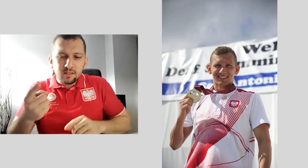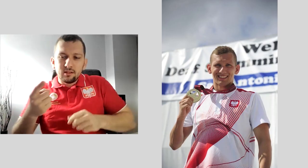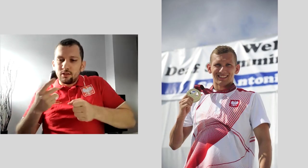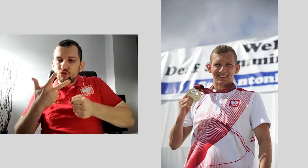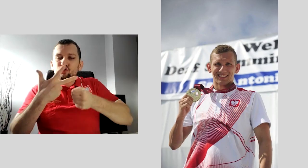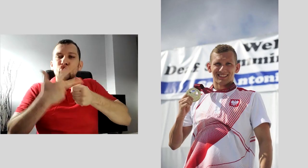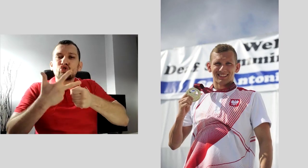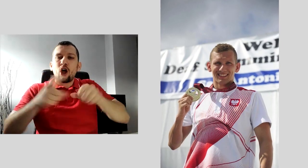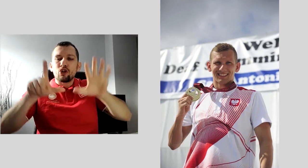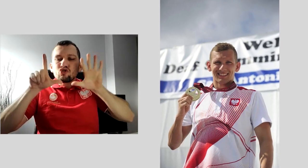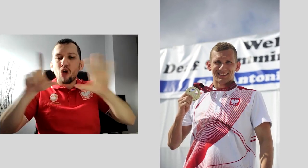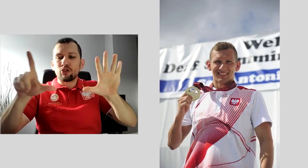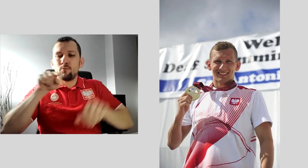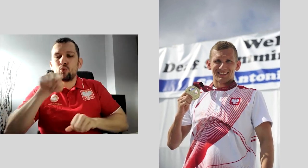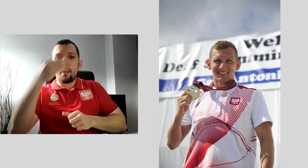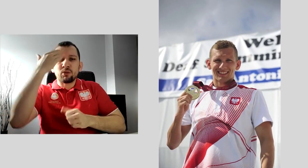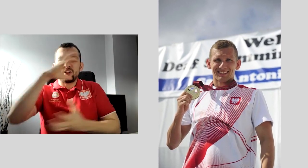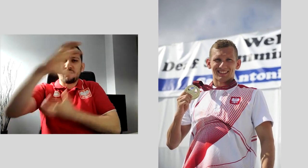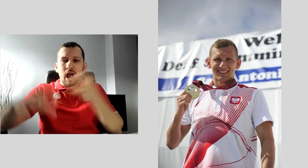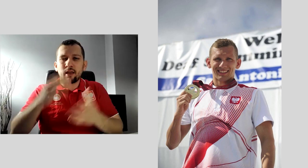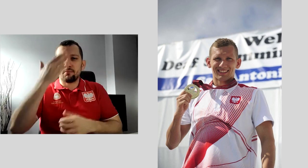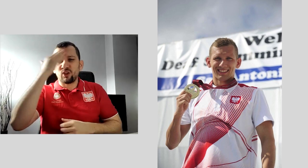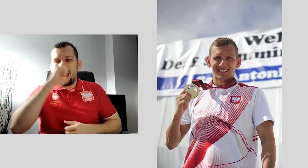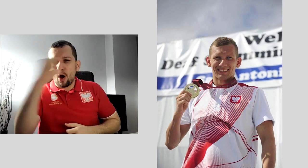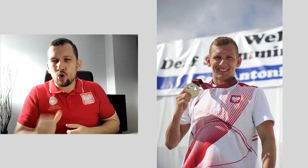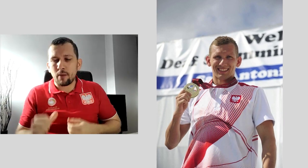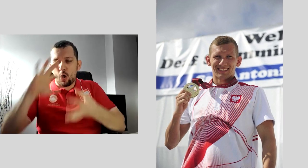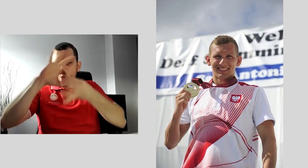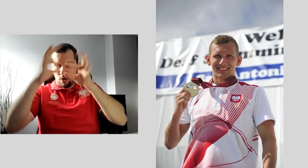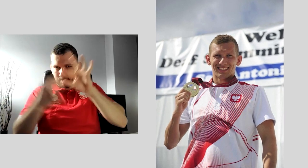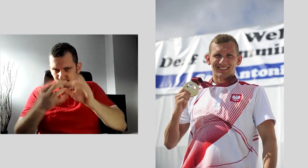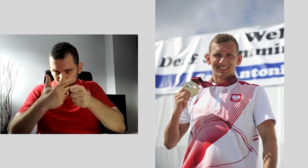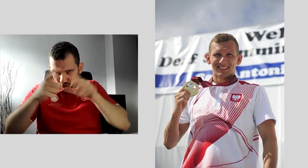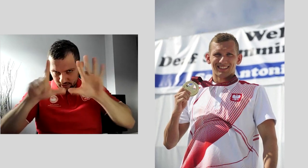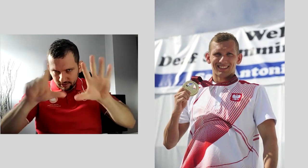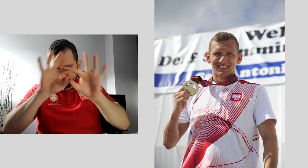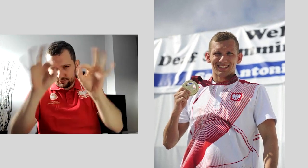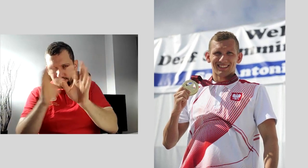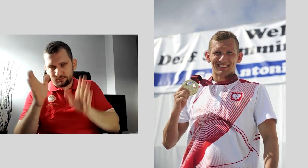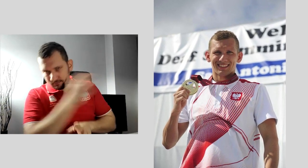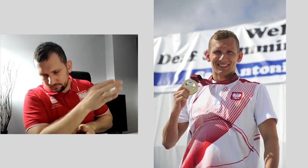Mam 37 medali z Mistrzostw Świata, Europy oraz Igrzysk Olimpijskich,